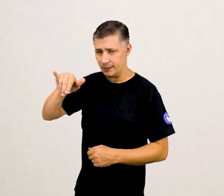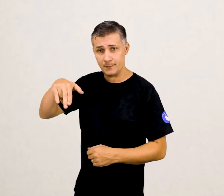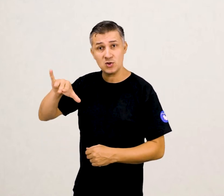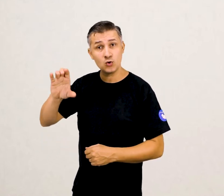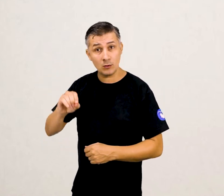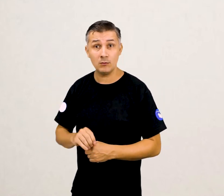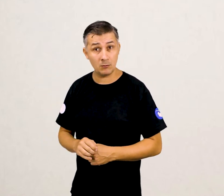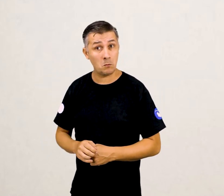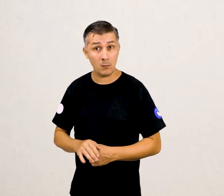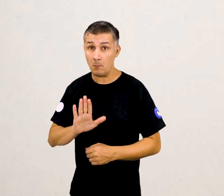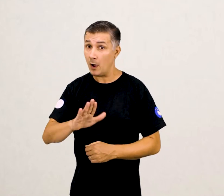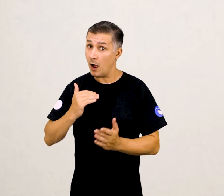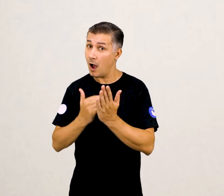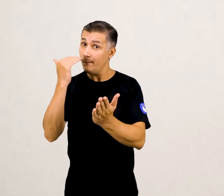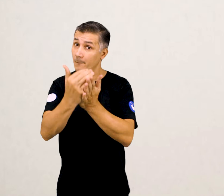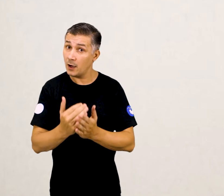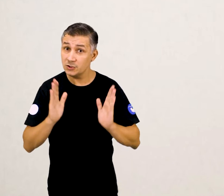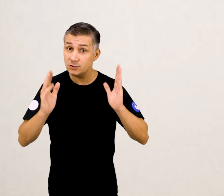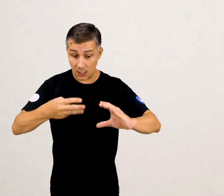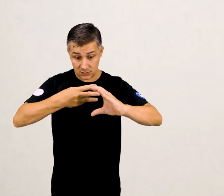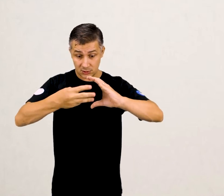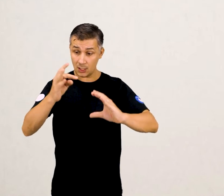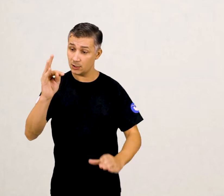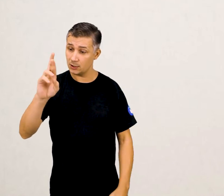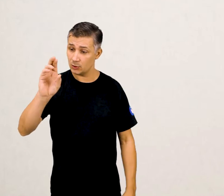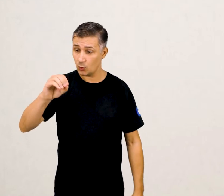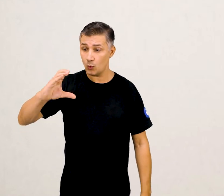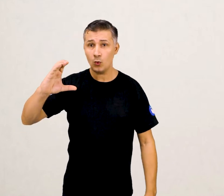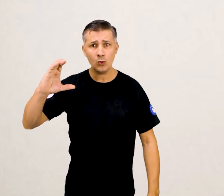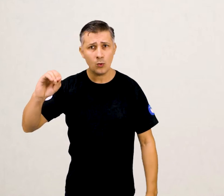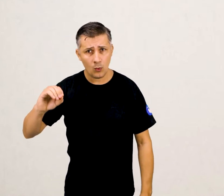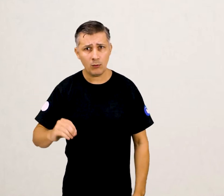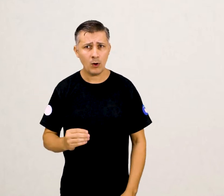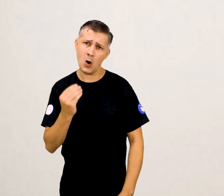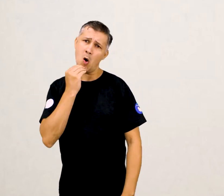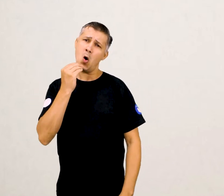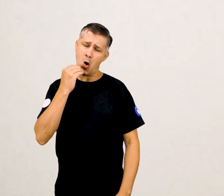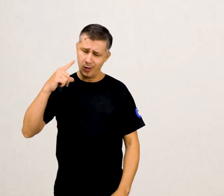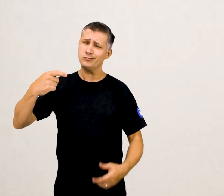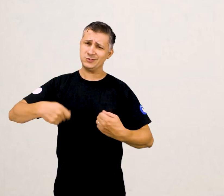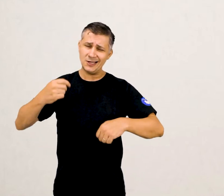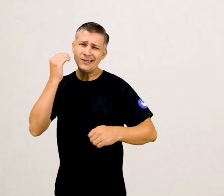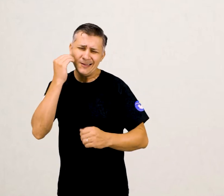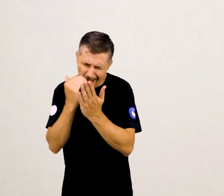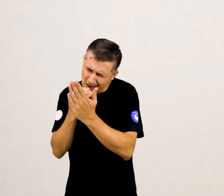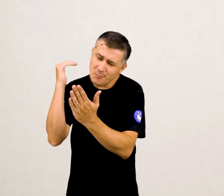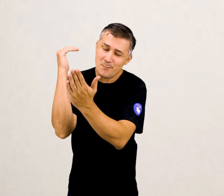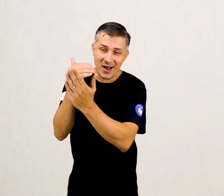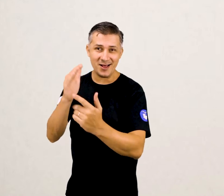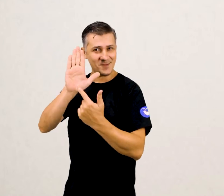tronco. Óbvio que os testes precisam se replicados e ampliados para confirmação do resultado